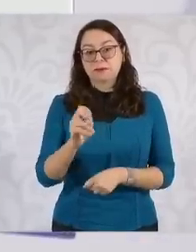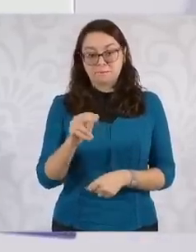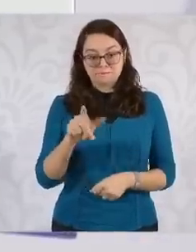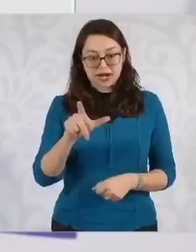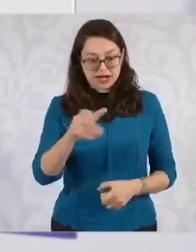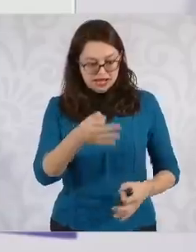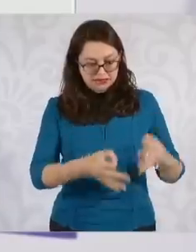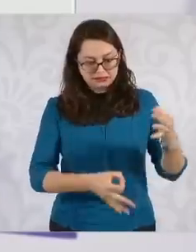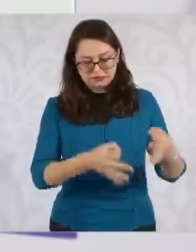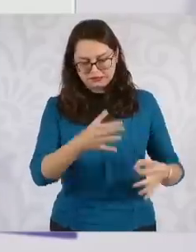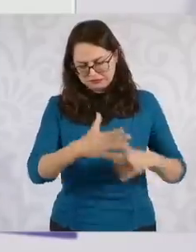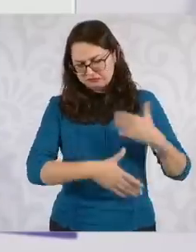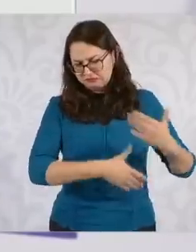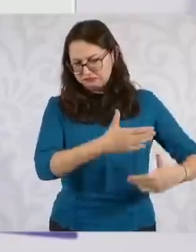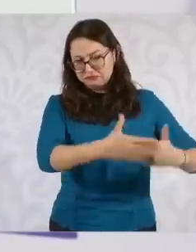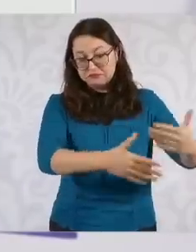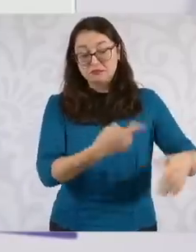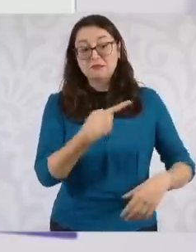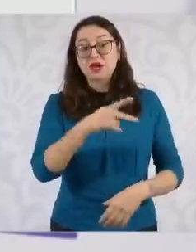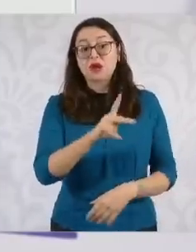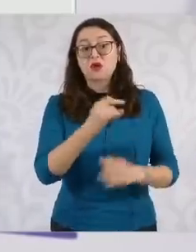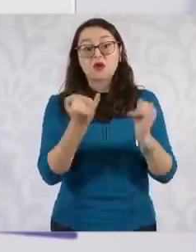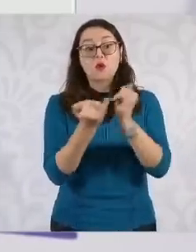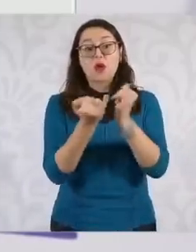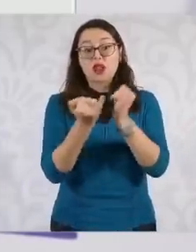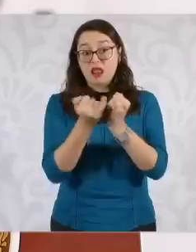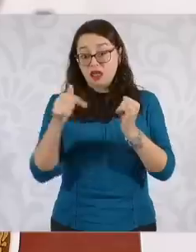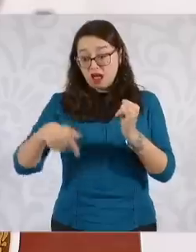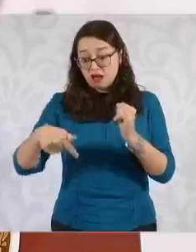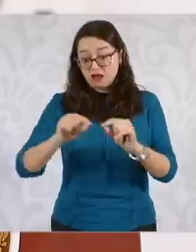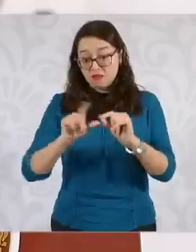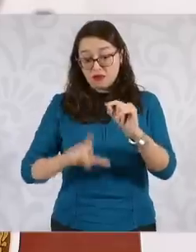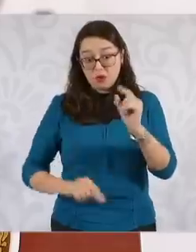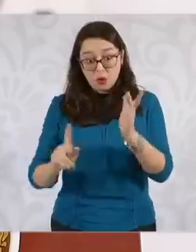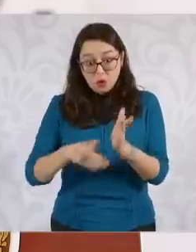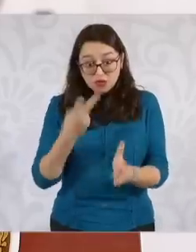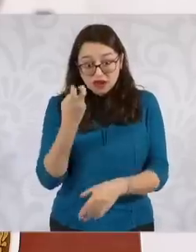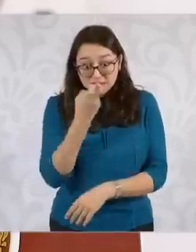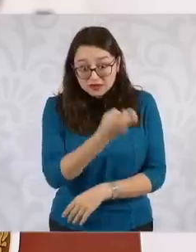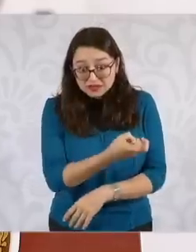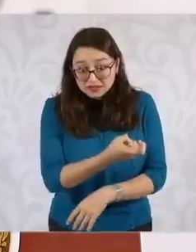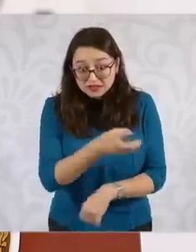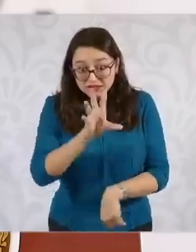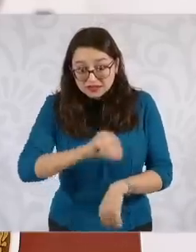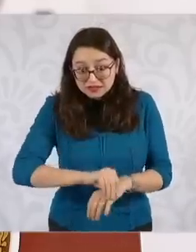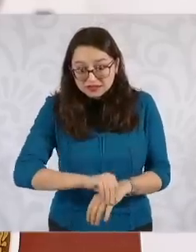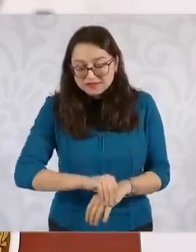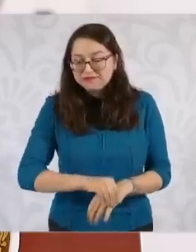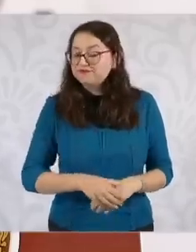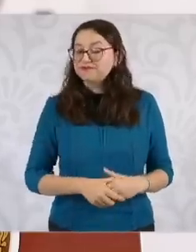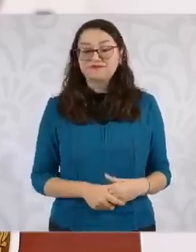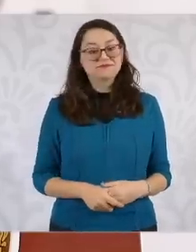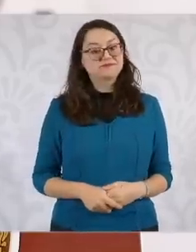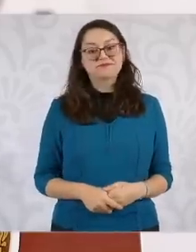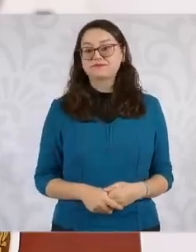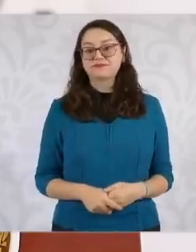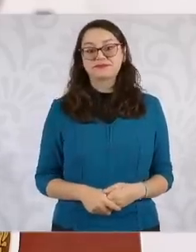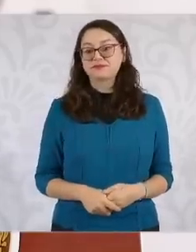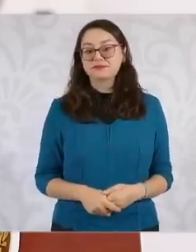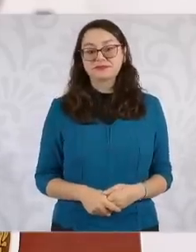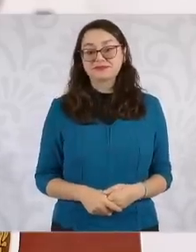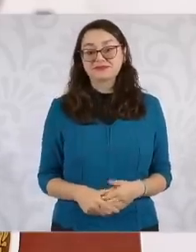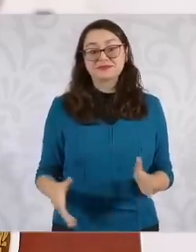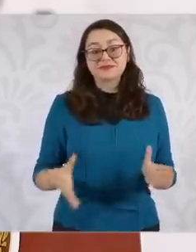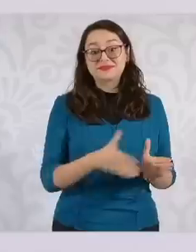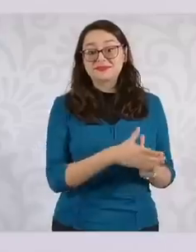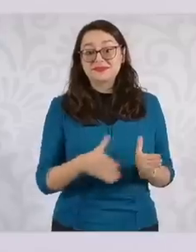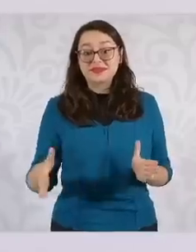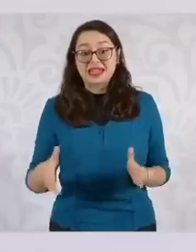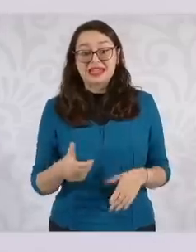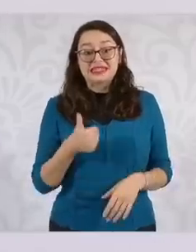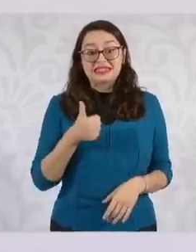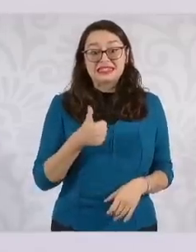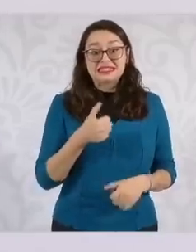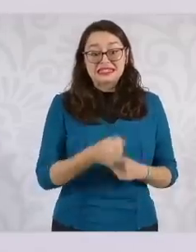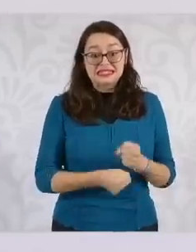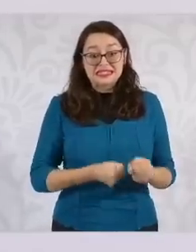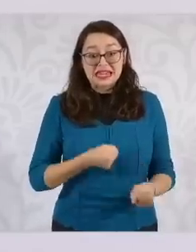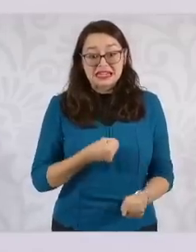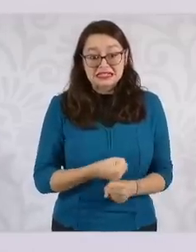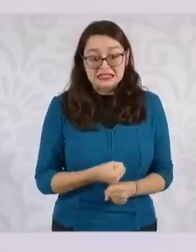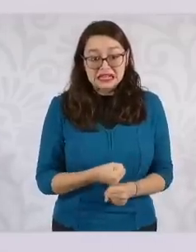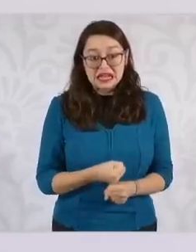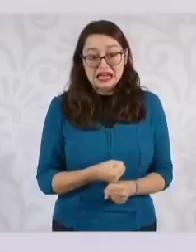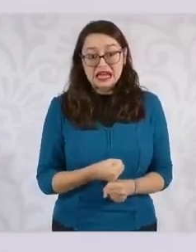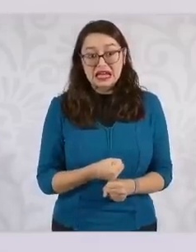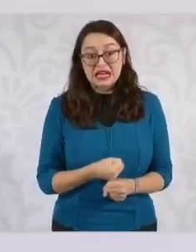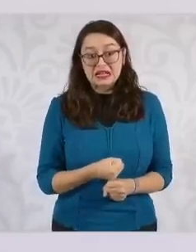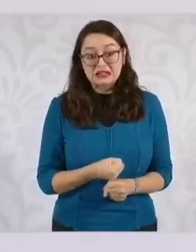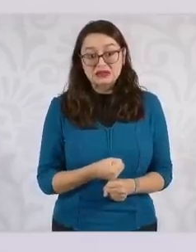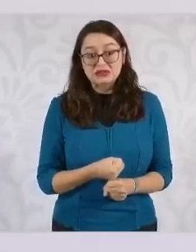México 6 años de reivindicación de una política que se sigue reivindicando